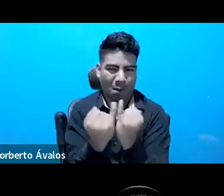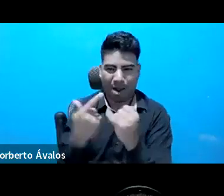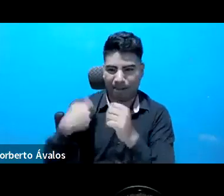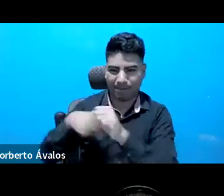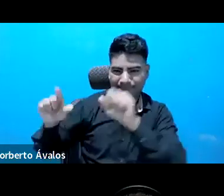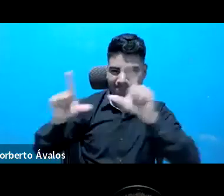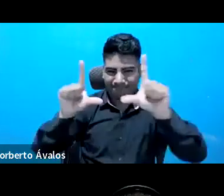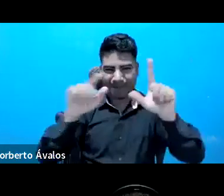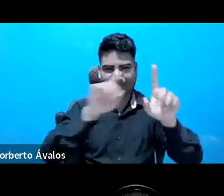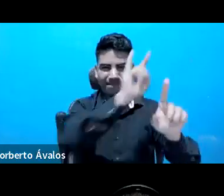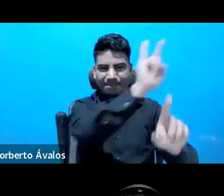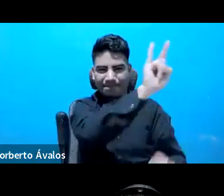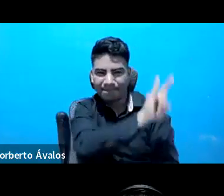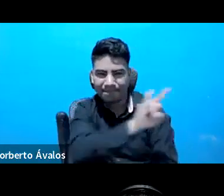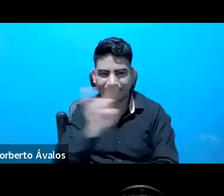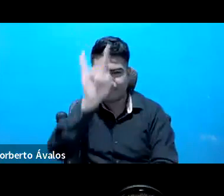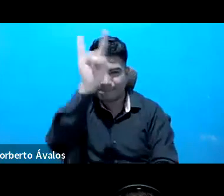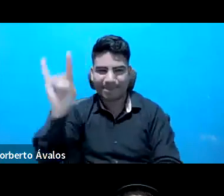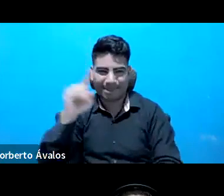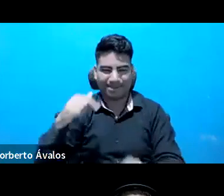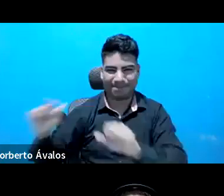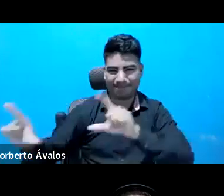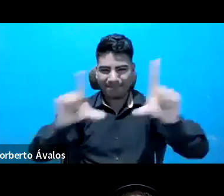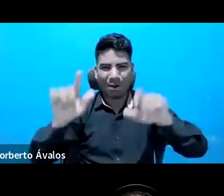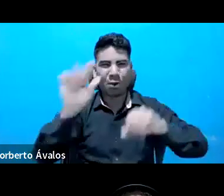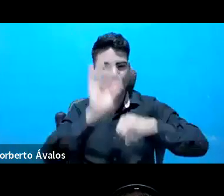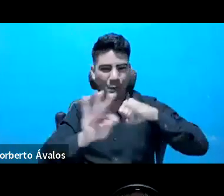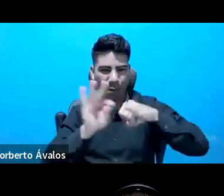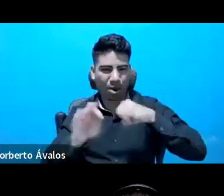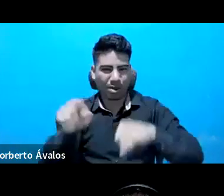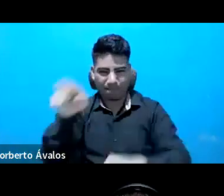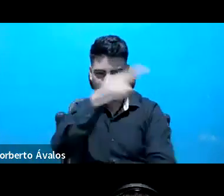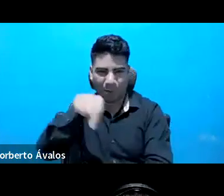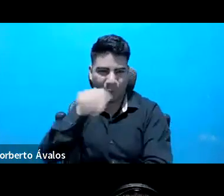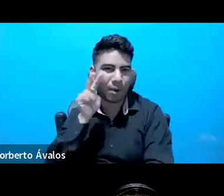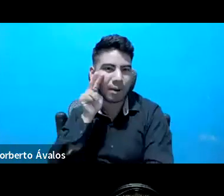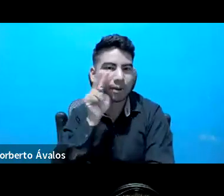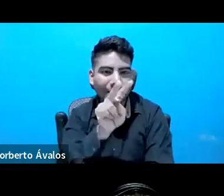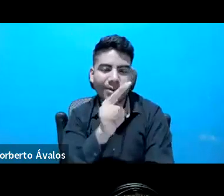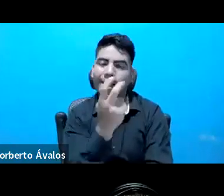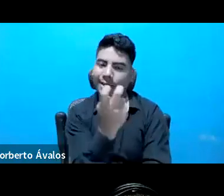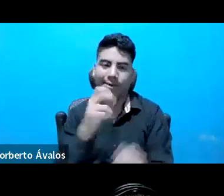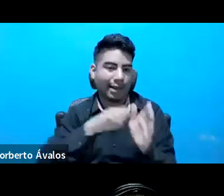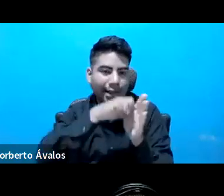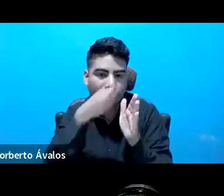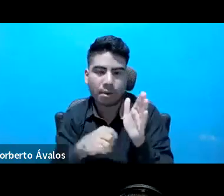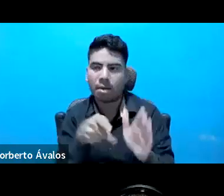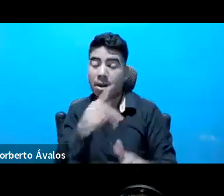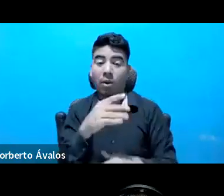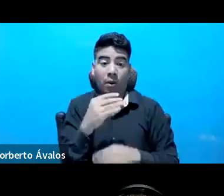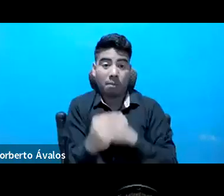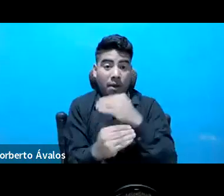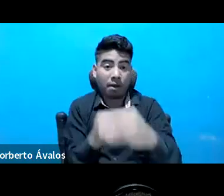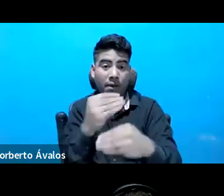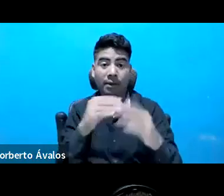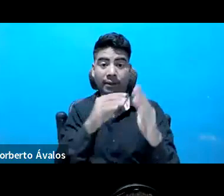son son adaptaciones de material que ya está, que ya está diseñado Entonces lo único que fiesta